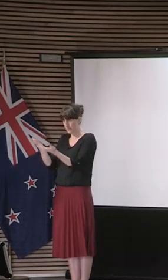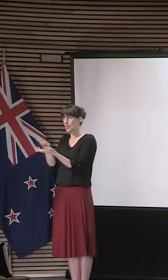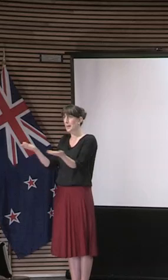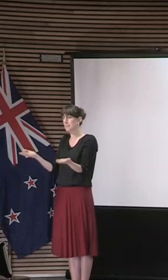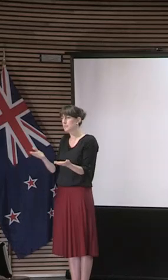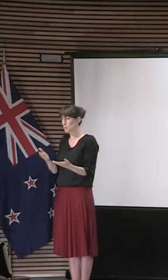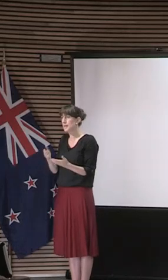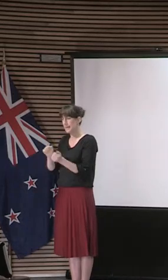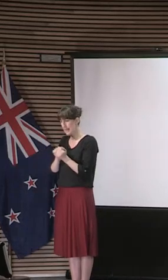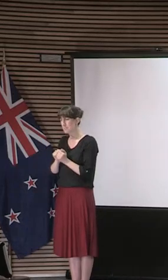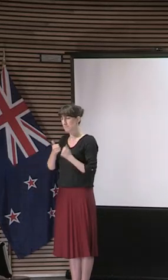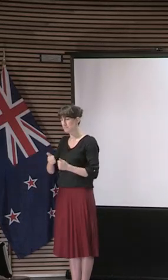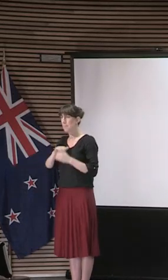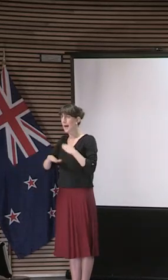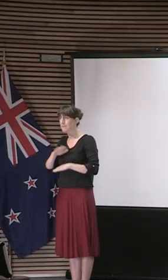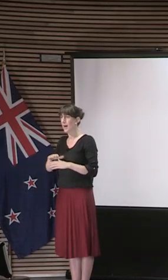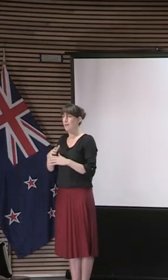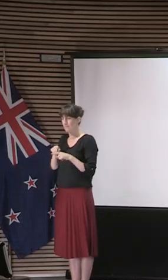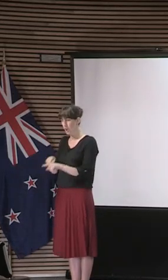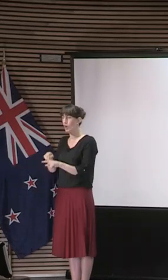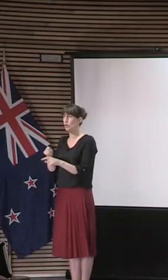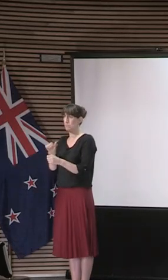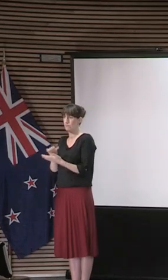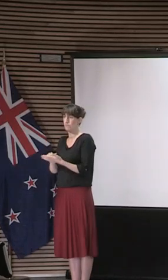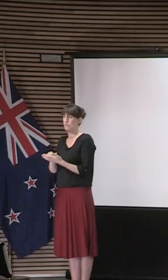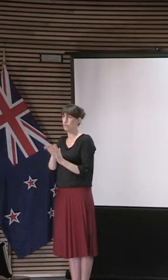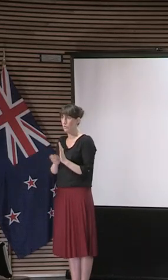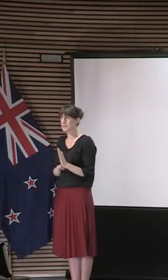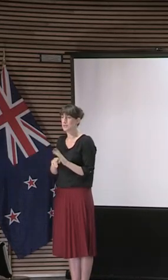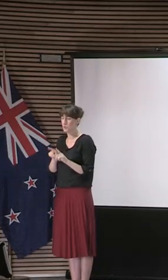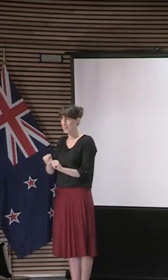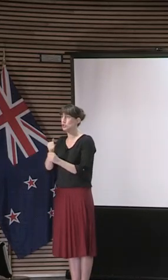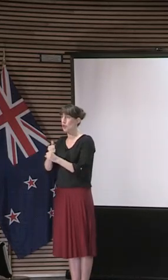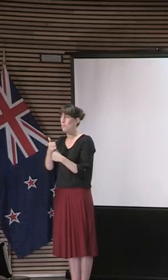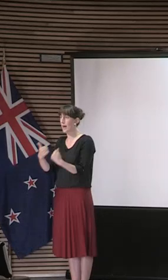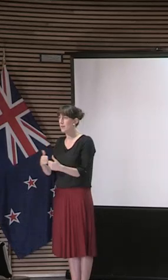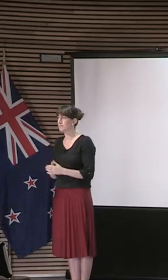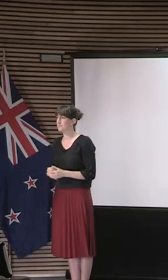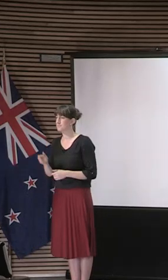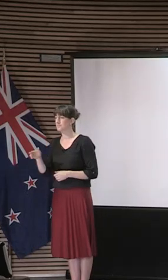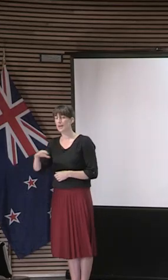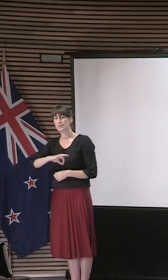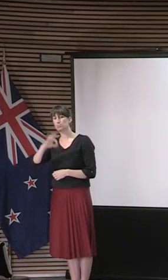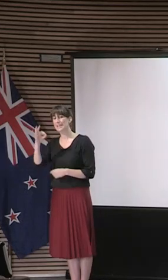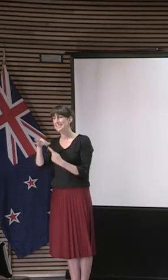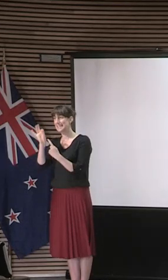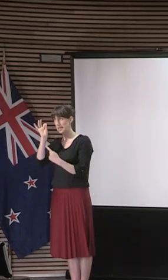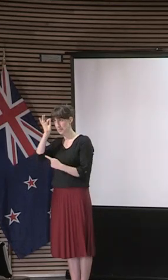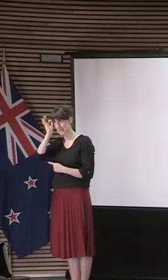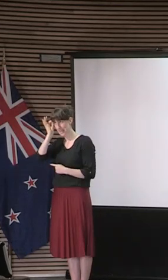kei te tumanako ahau kia mau